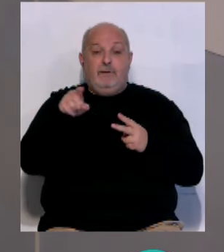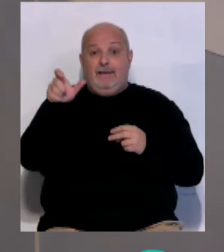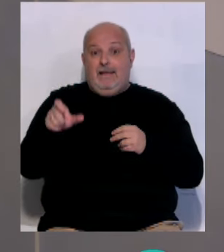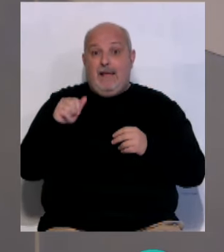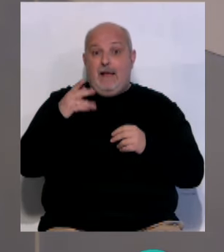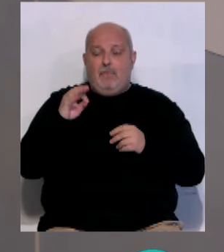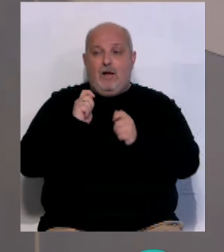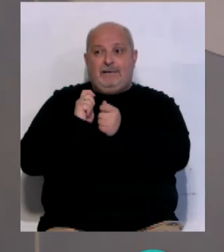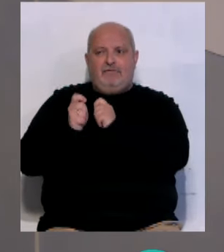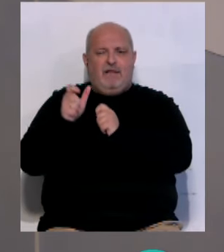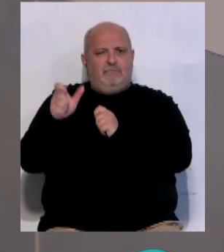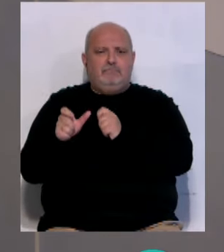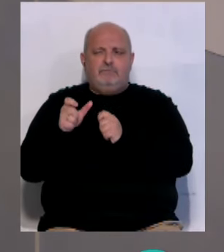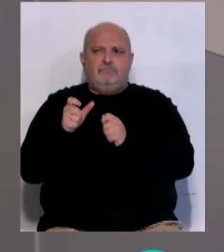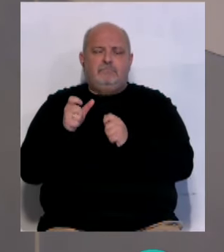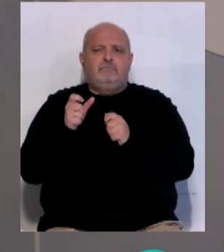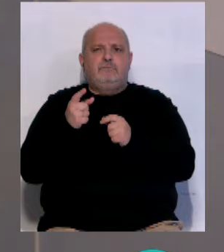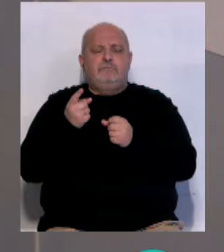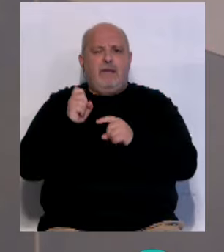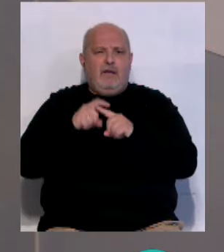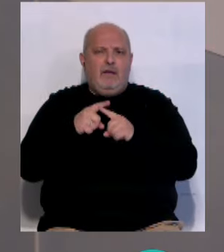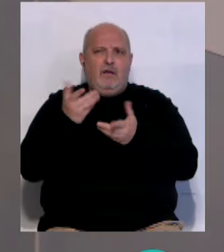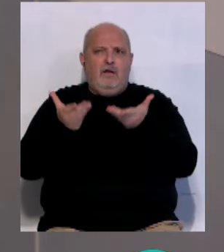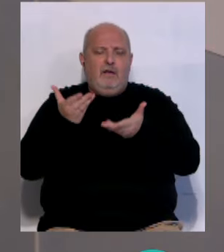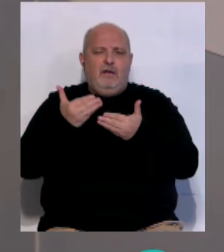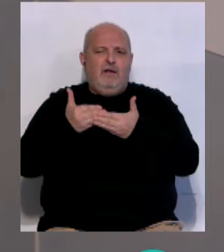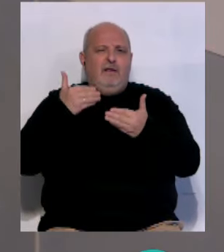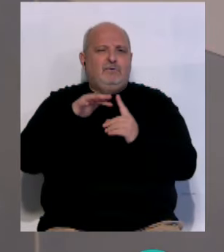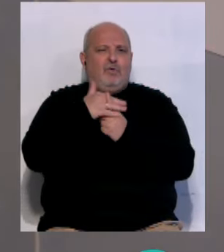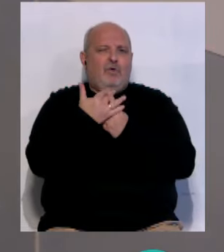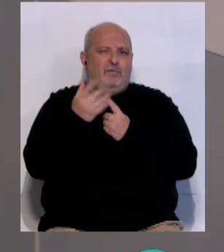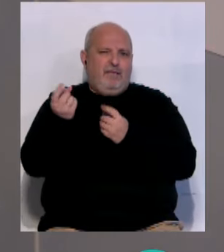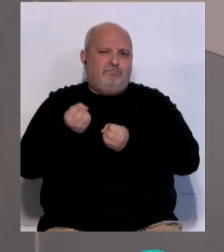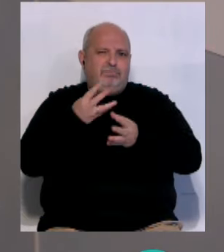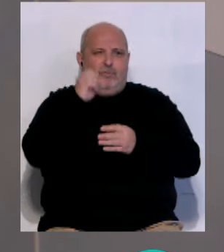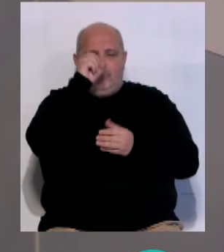los últimos días está viendo una comparativa sobre las situaciones críticas que vivieron